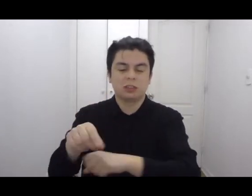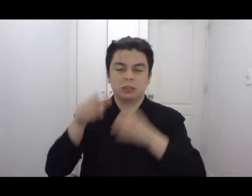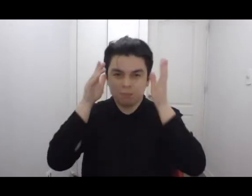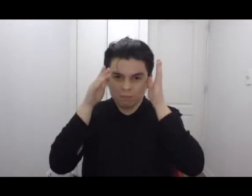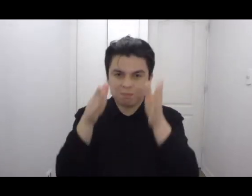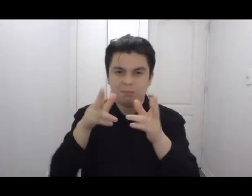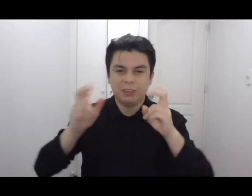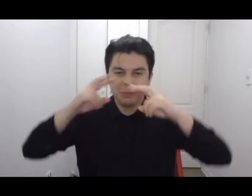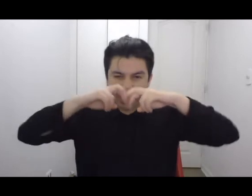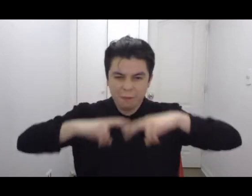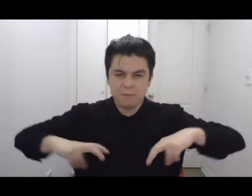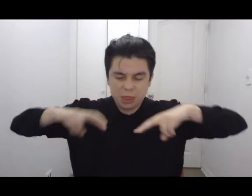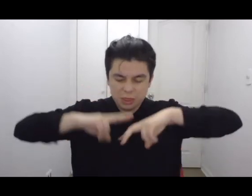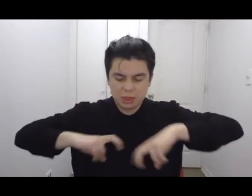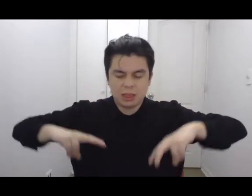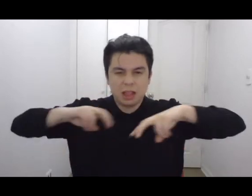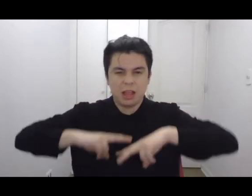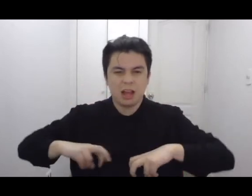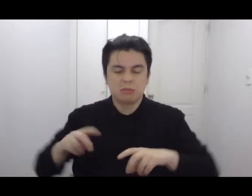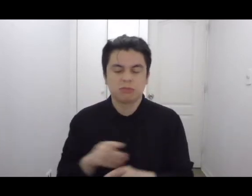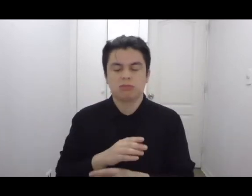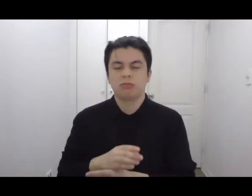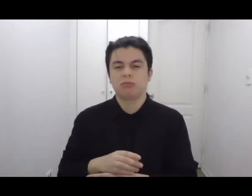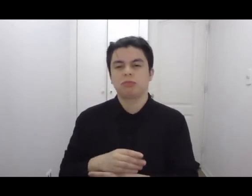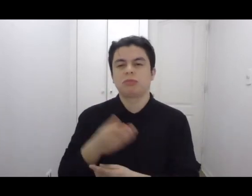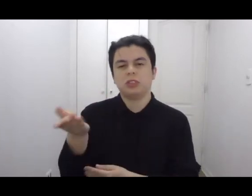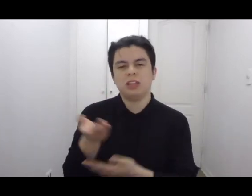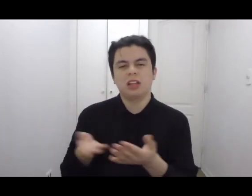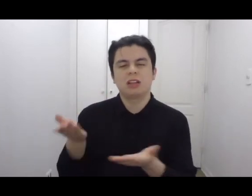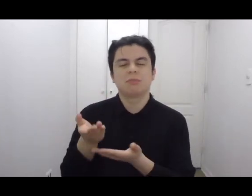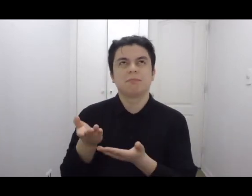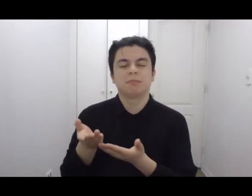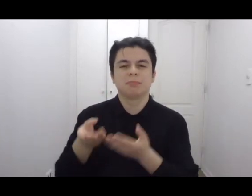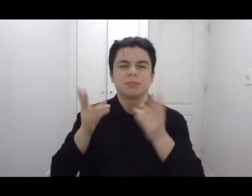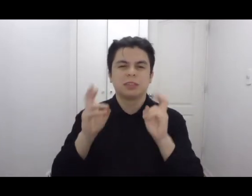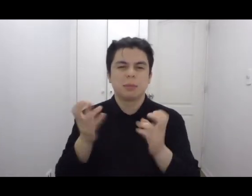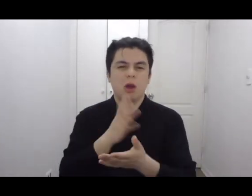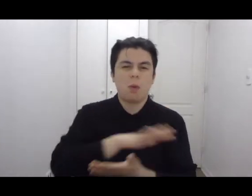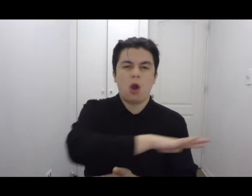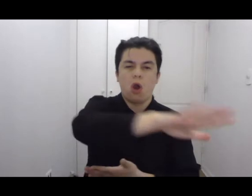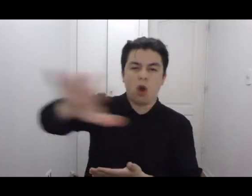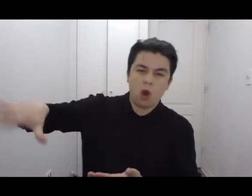entonces él está mas enfocado al área - investigador - claro con todo lo que es como